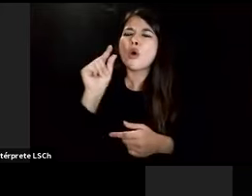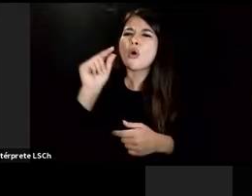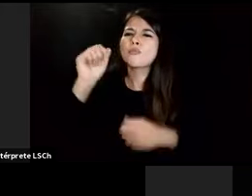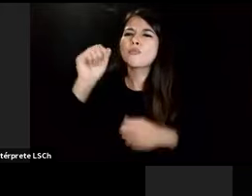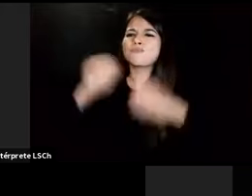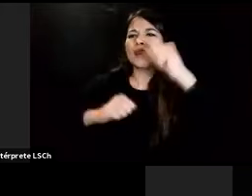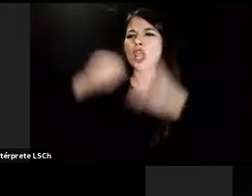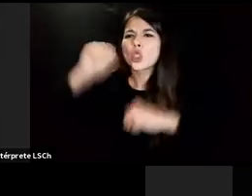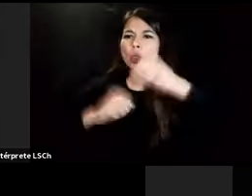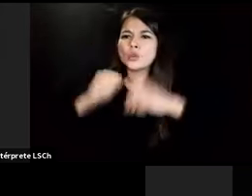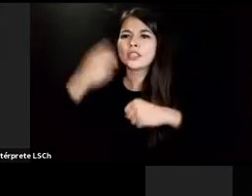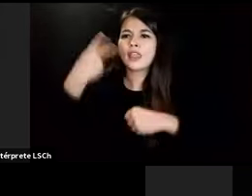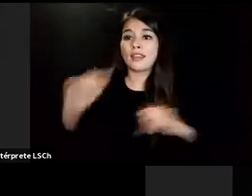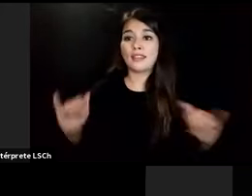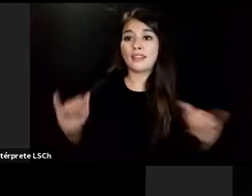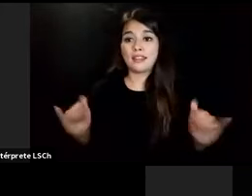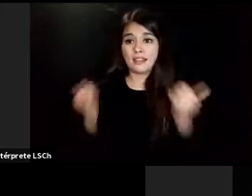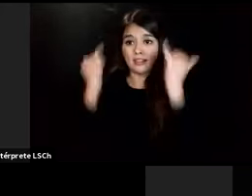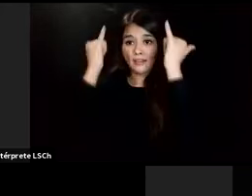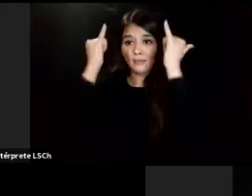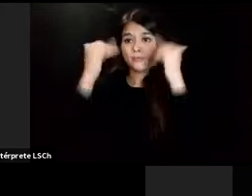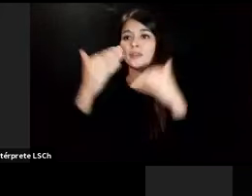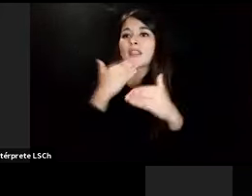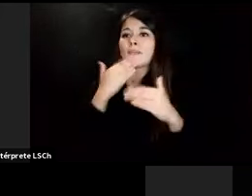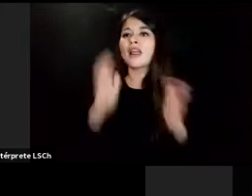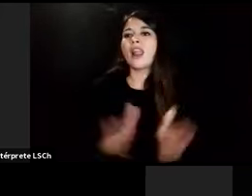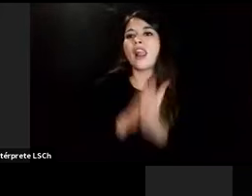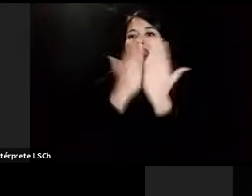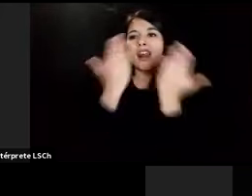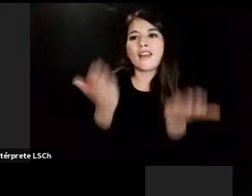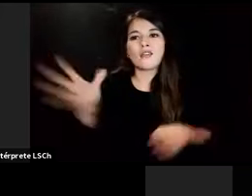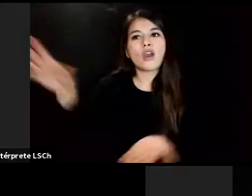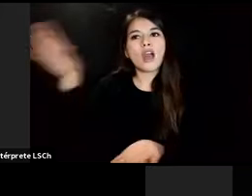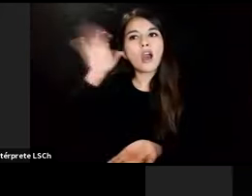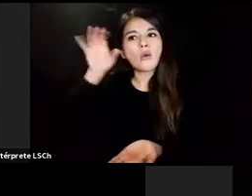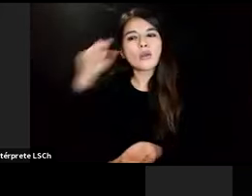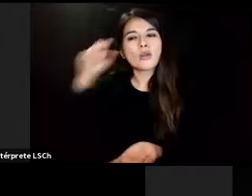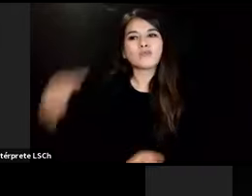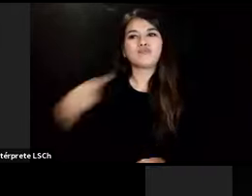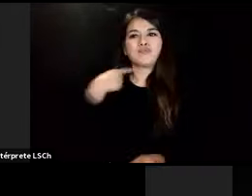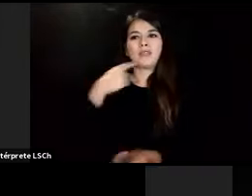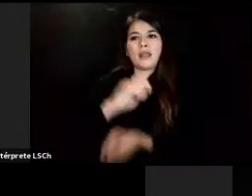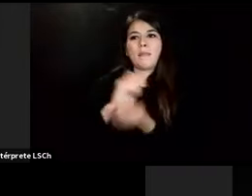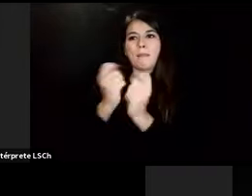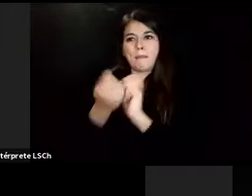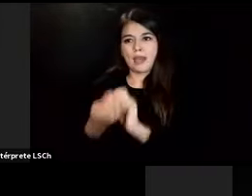audiolibros están teniendo su impacto en la industria editorial, y la industria en